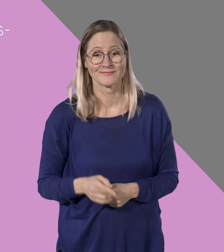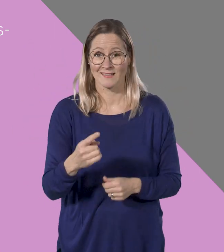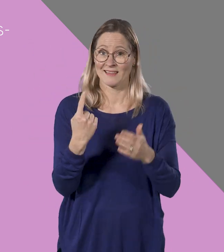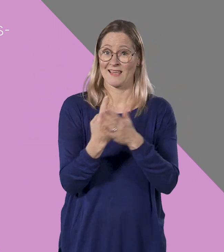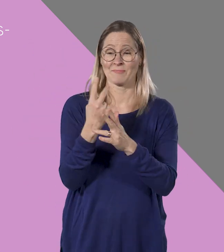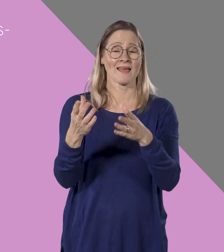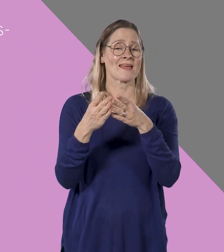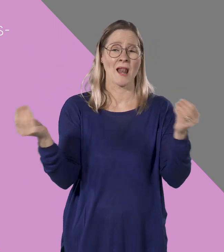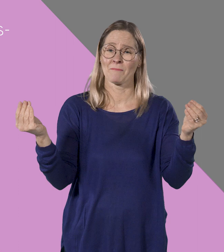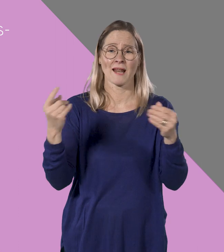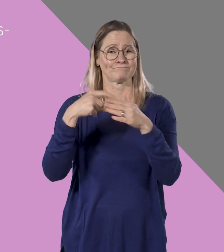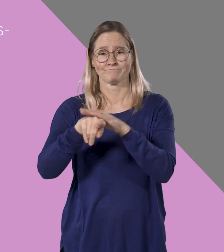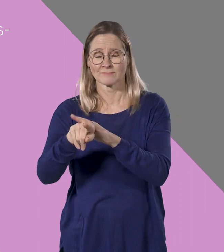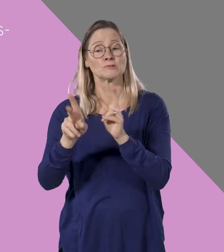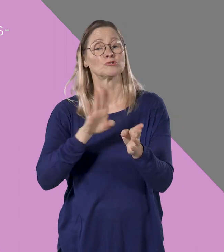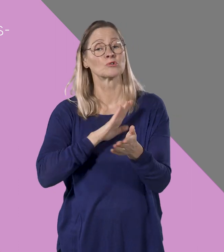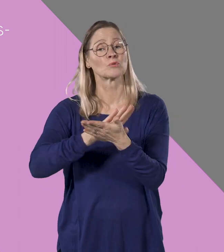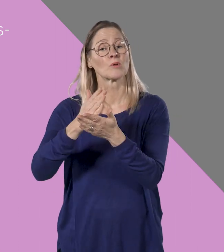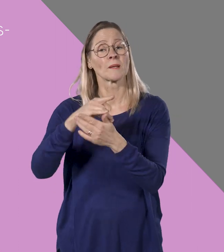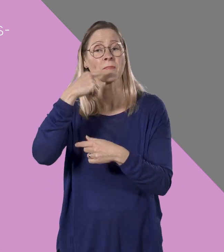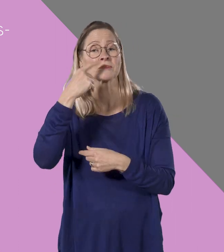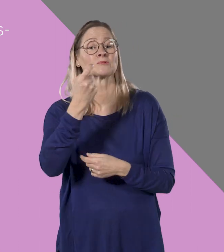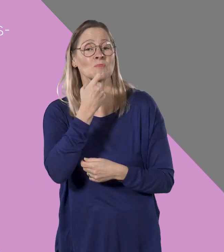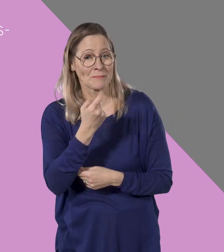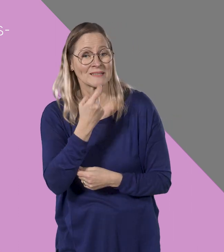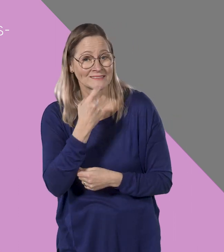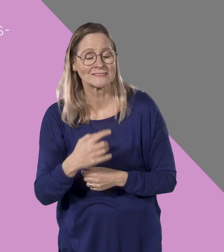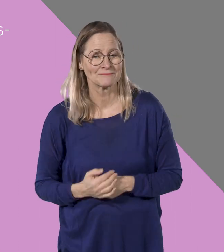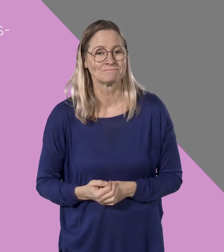Tapahtumaan on ilmainen pääsy, ja se on tulkattu suomeksi.